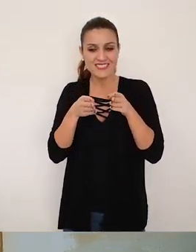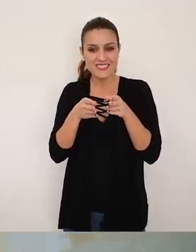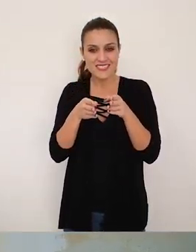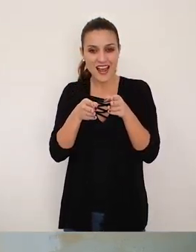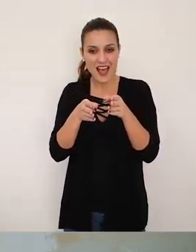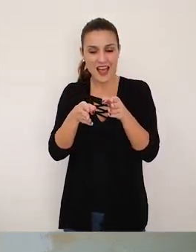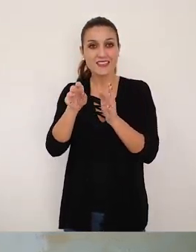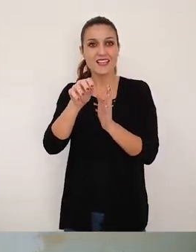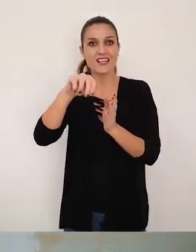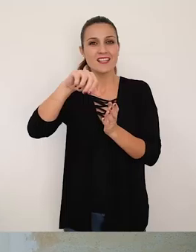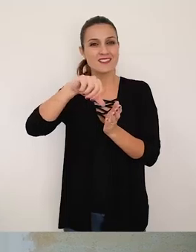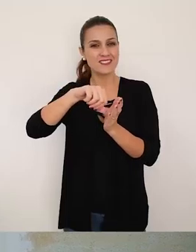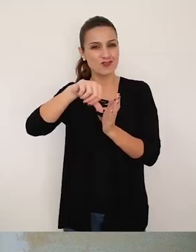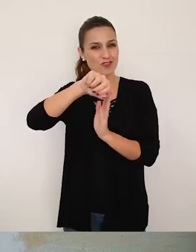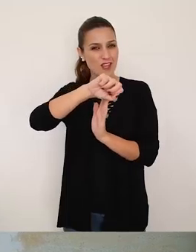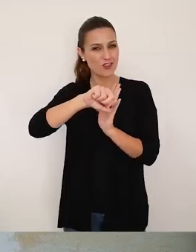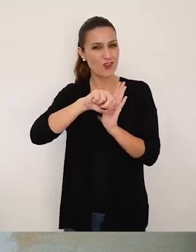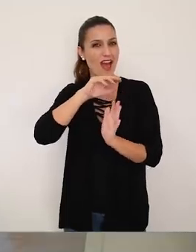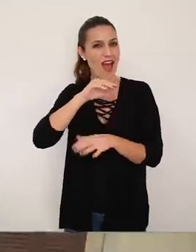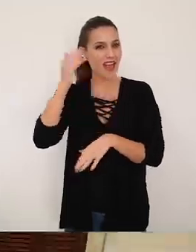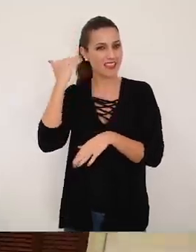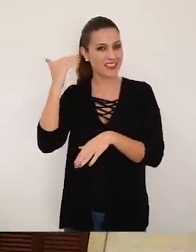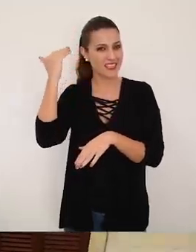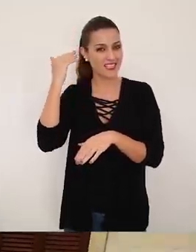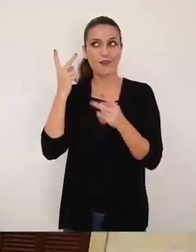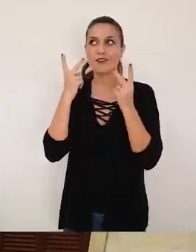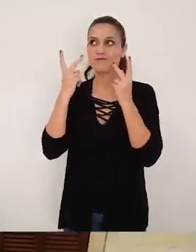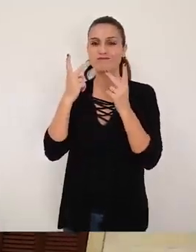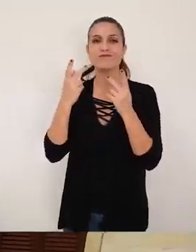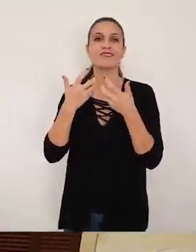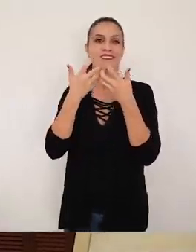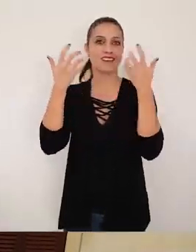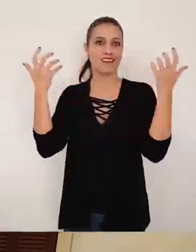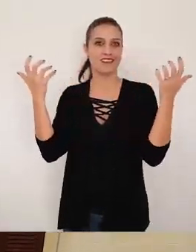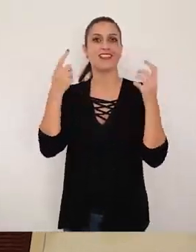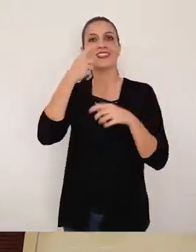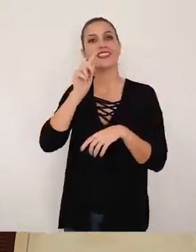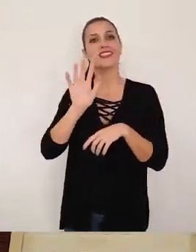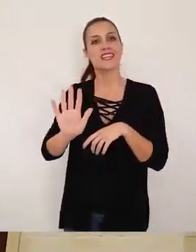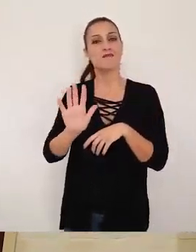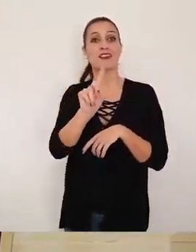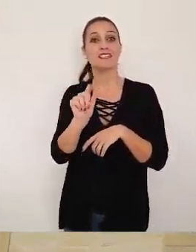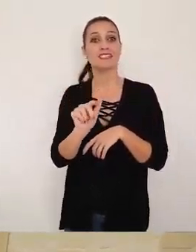antico; qui si riscopre il fascino della autenticità salentina ed è facile rimanere incantanti